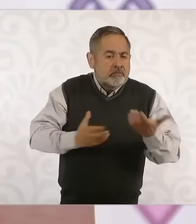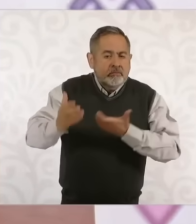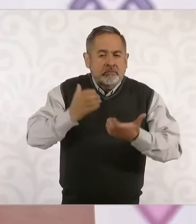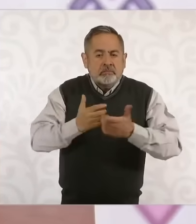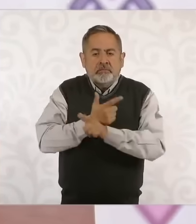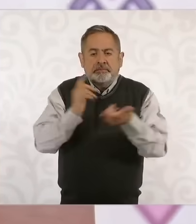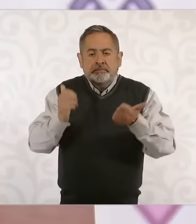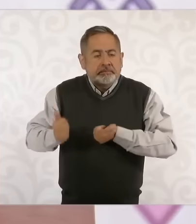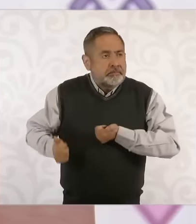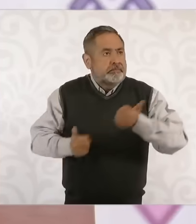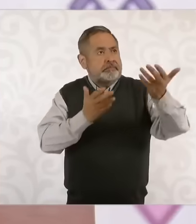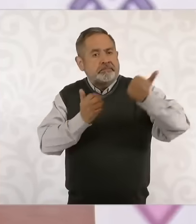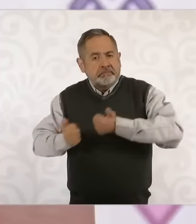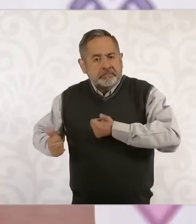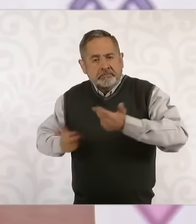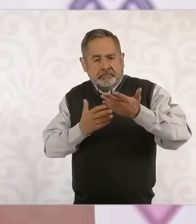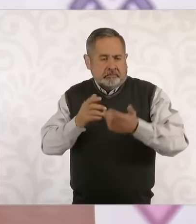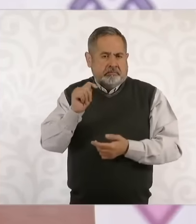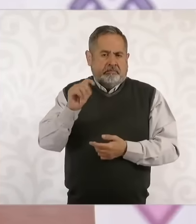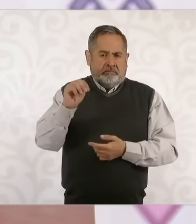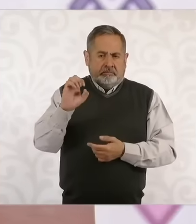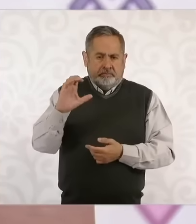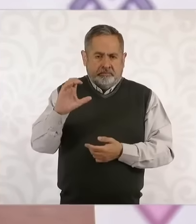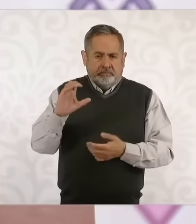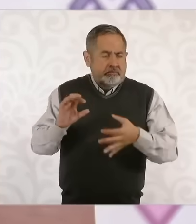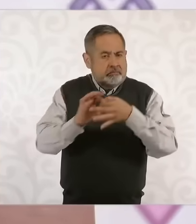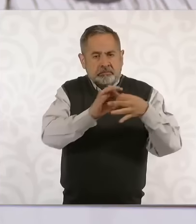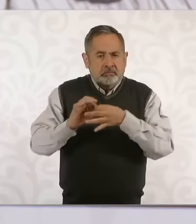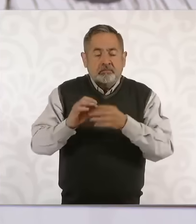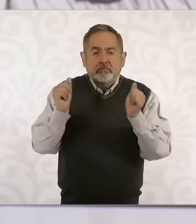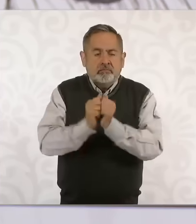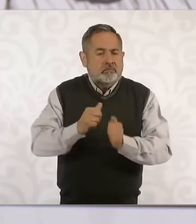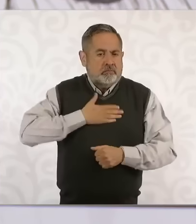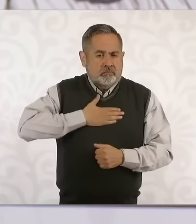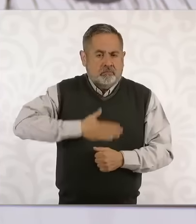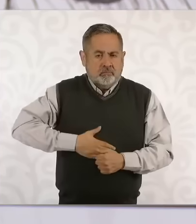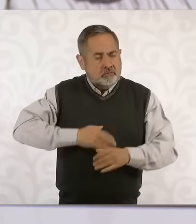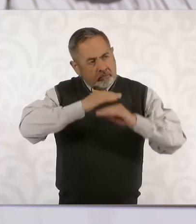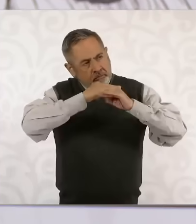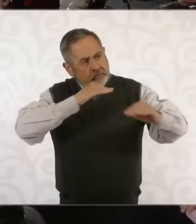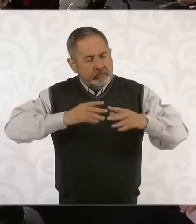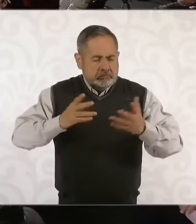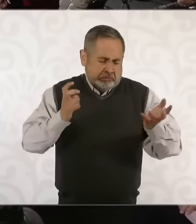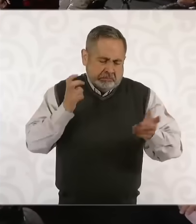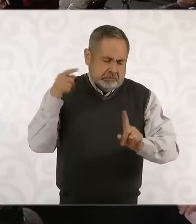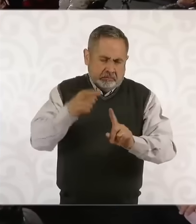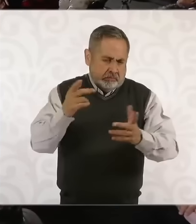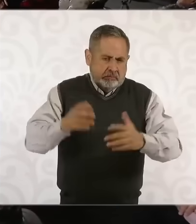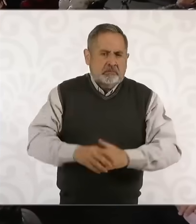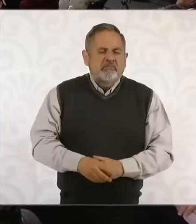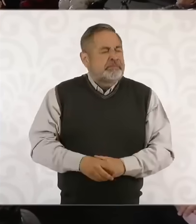del tratado comercial, eh que haya siempre un comercio justo. Presidenta, hoy hoy se reúne